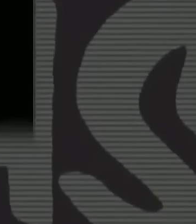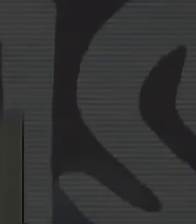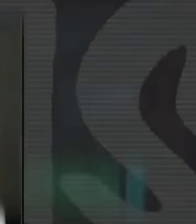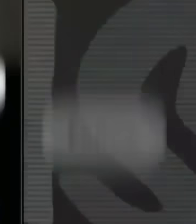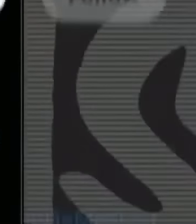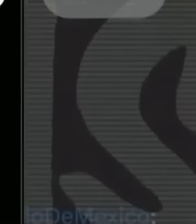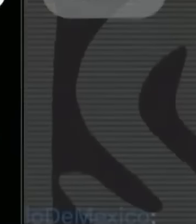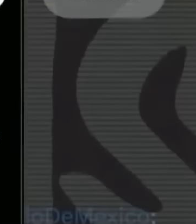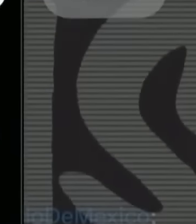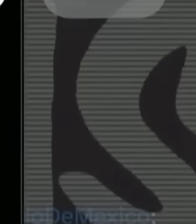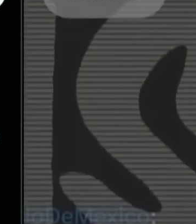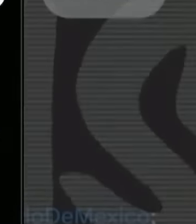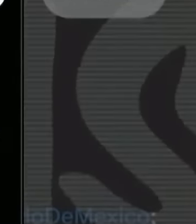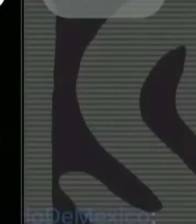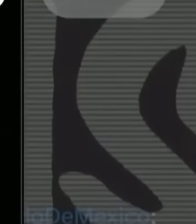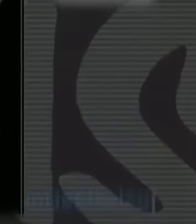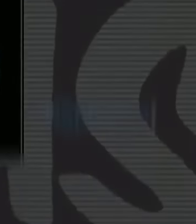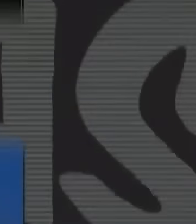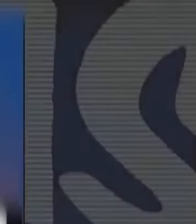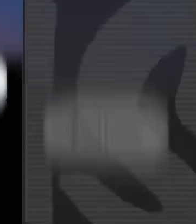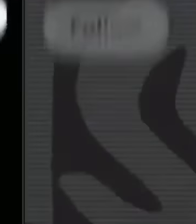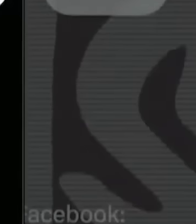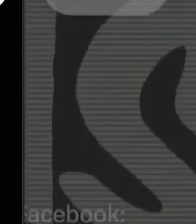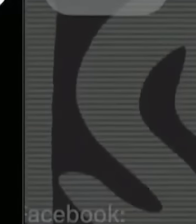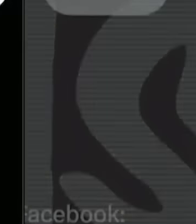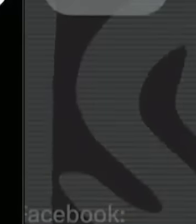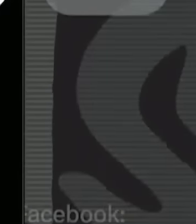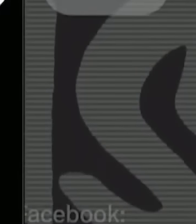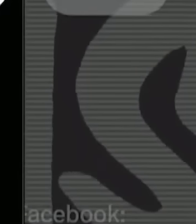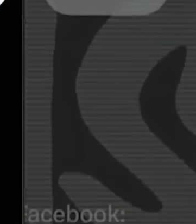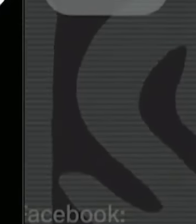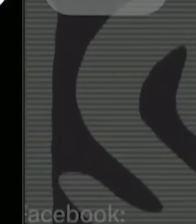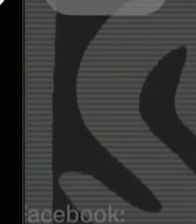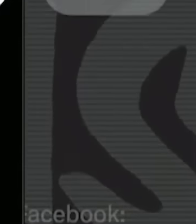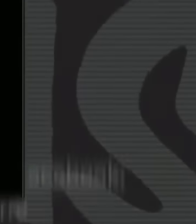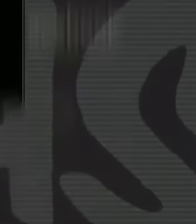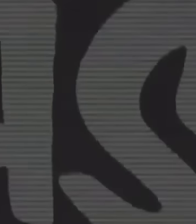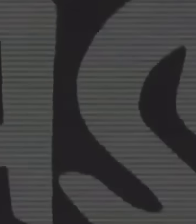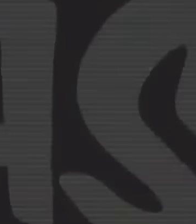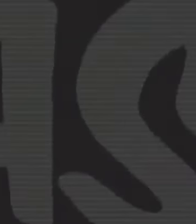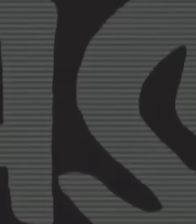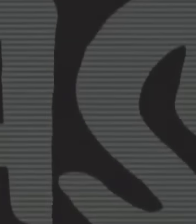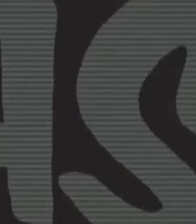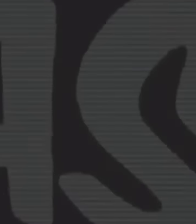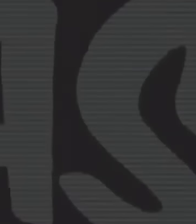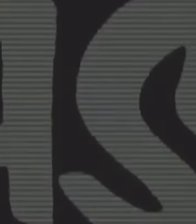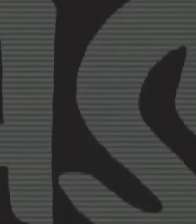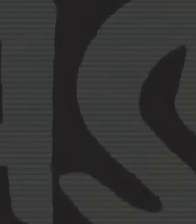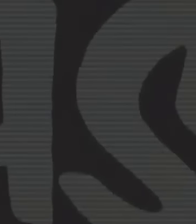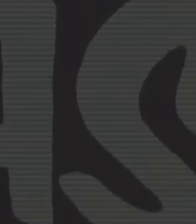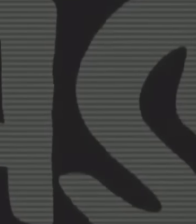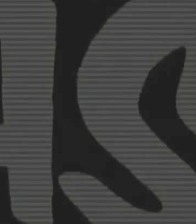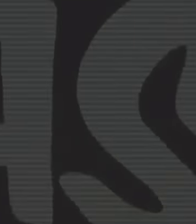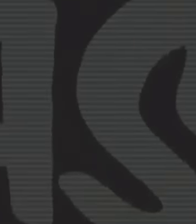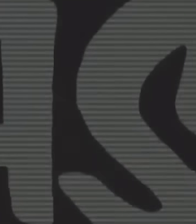@mlópezsanmartín y @javieralorre. La campaña repitió mensajes culpando al gobierno y a la